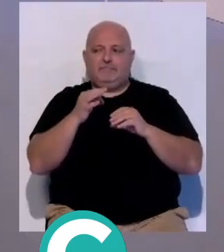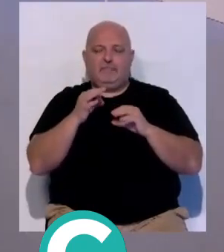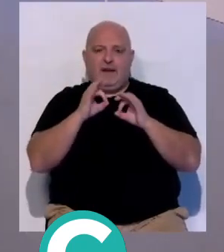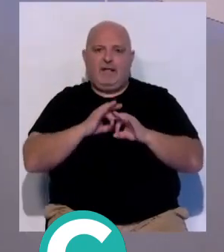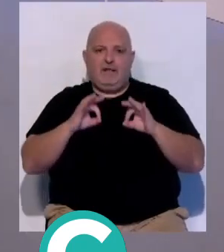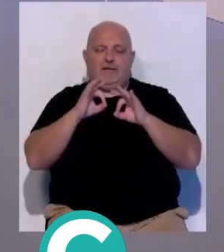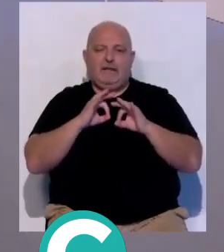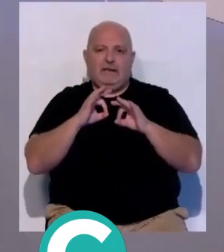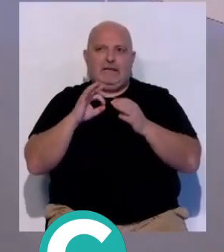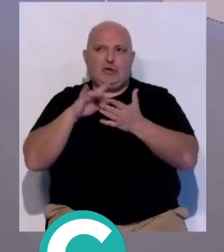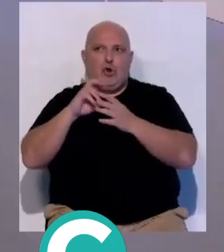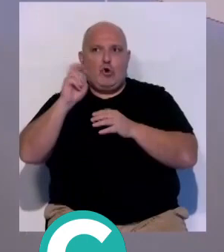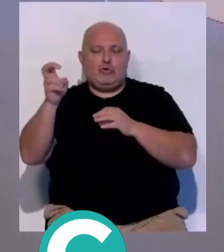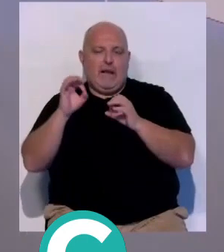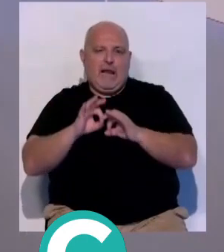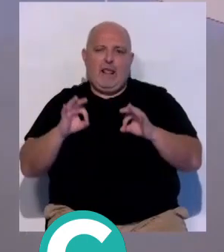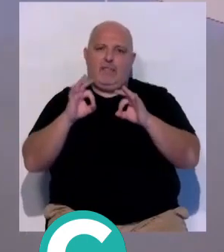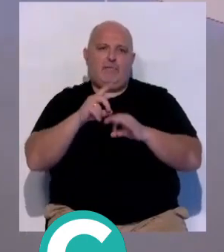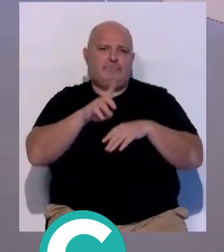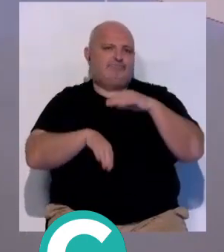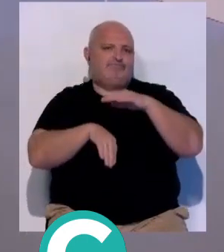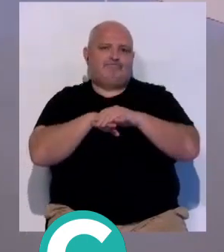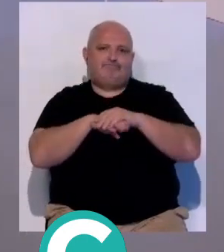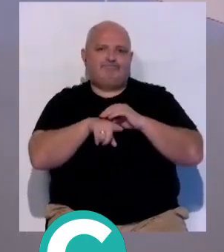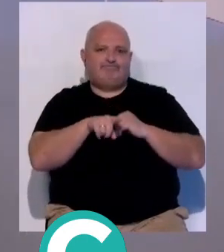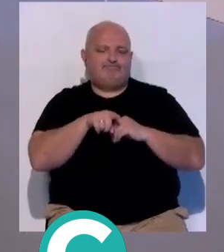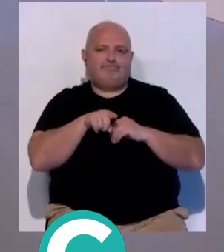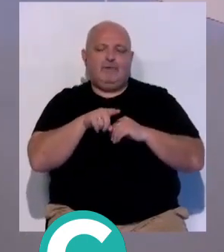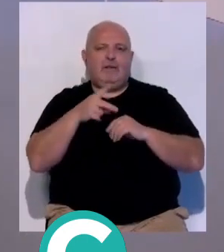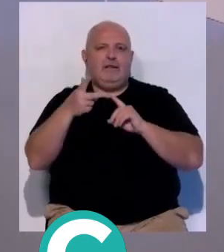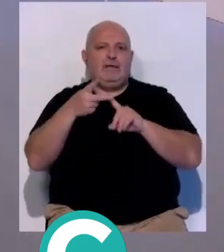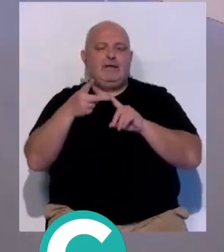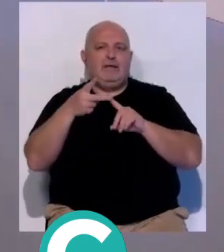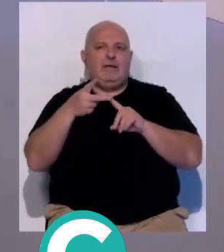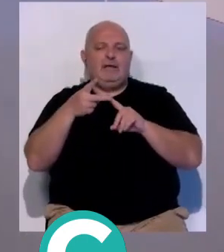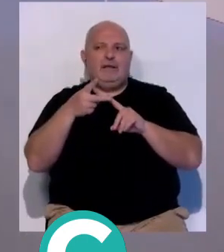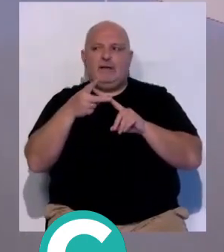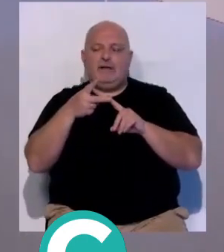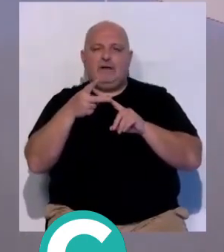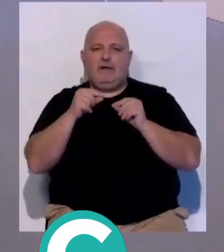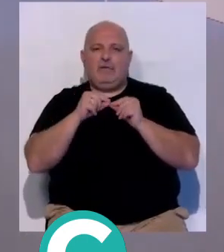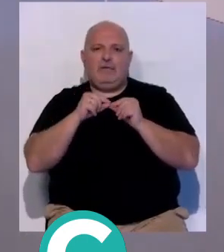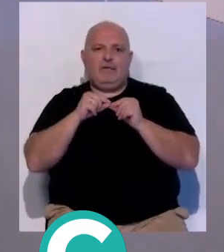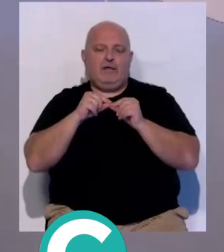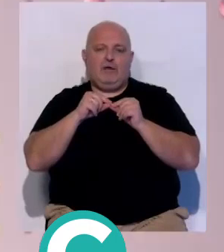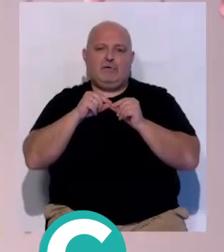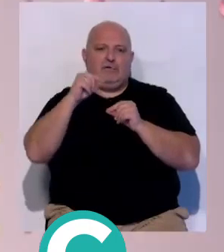nadie no ha llegado vamos están el segundo está a mucha distancia de José María García pero es